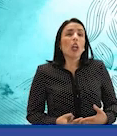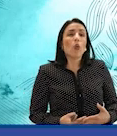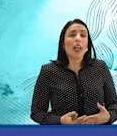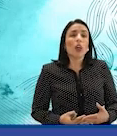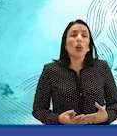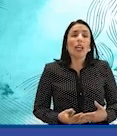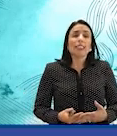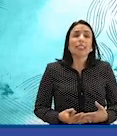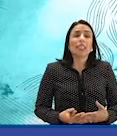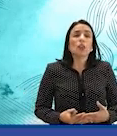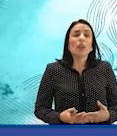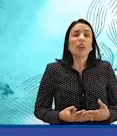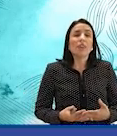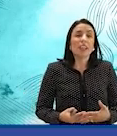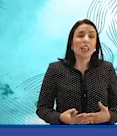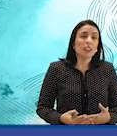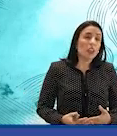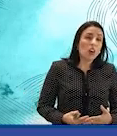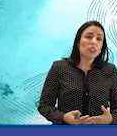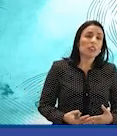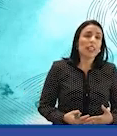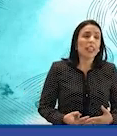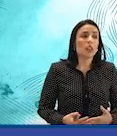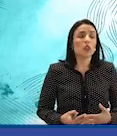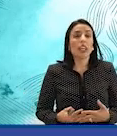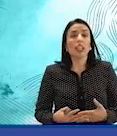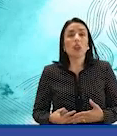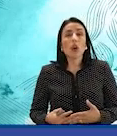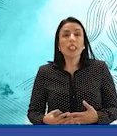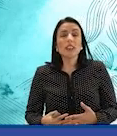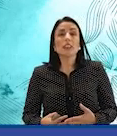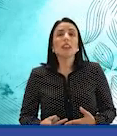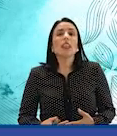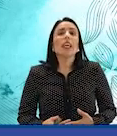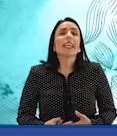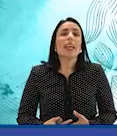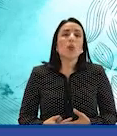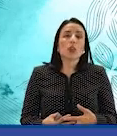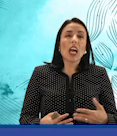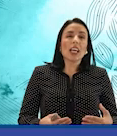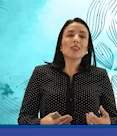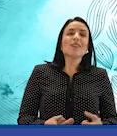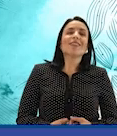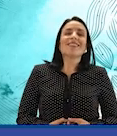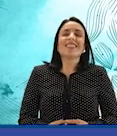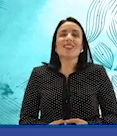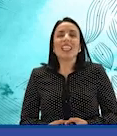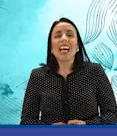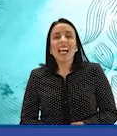Luego se hace una verificación de que los regidores que votaron